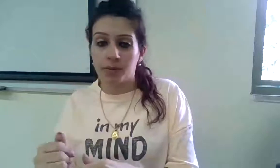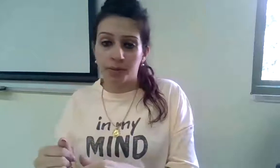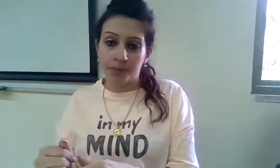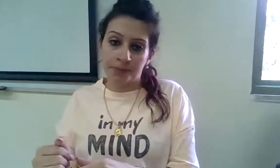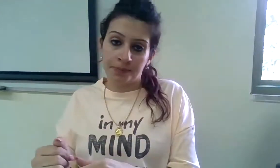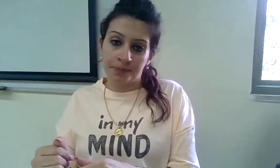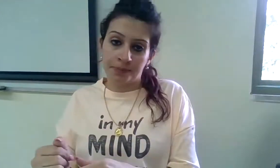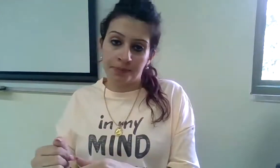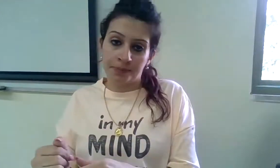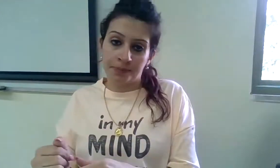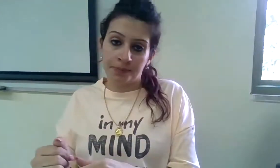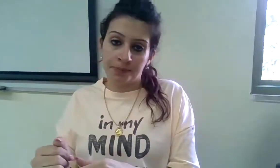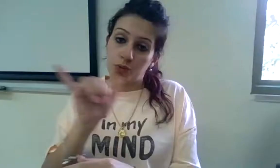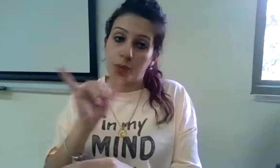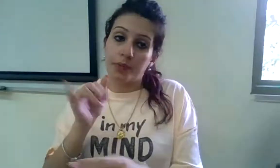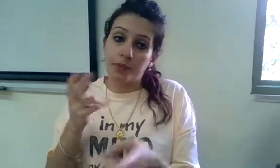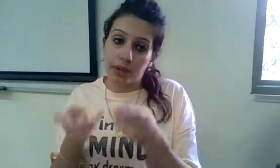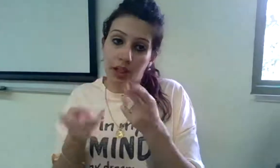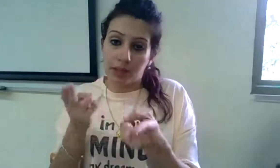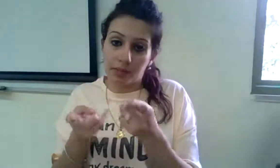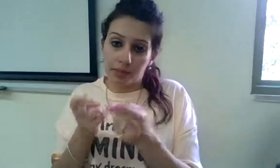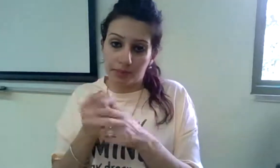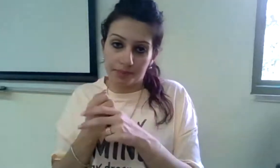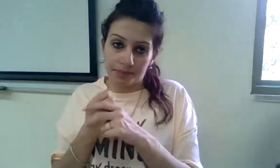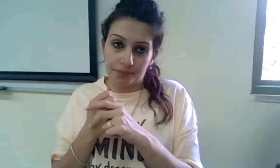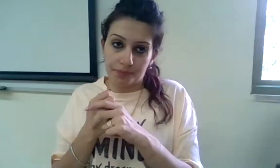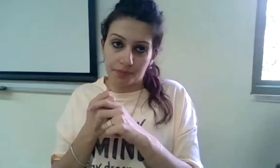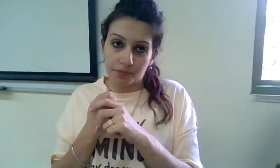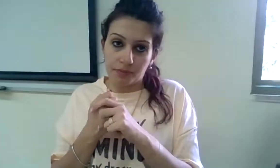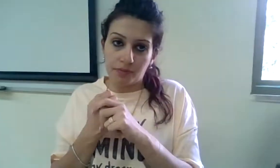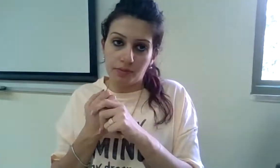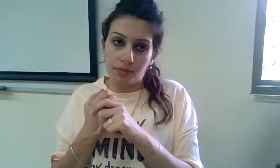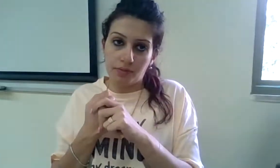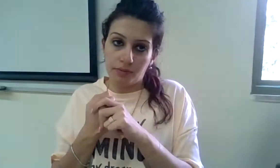وبالطبع فأن هنالك دور تقيير الأقران حيث لا يمكنك تطوير